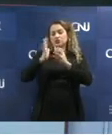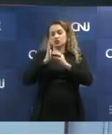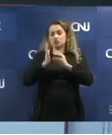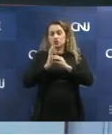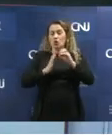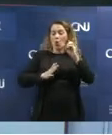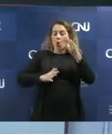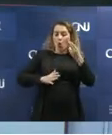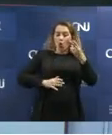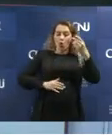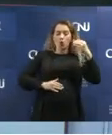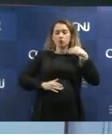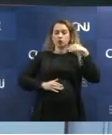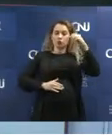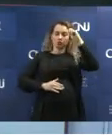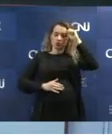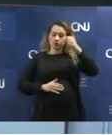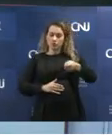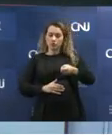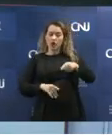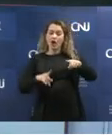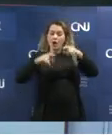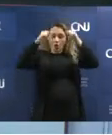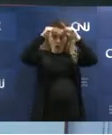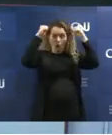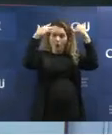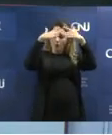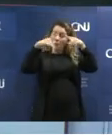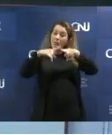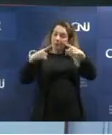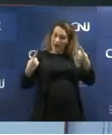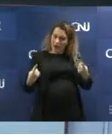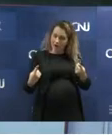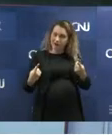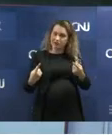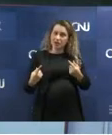Mas, efetivamente, pelo menos pelo que está posto no relatório